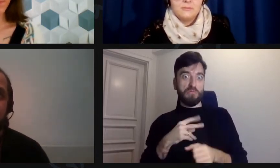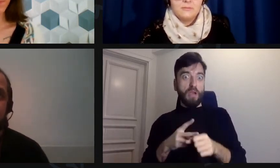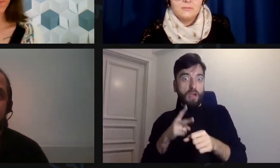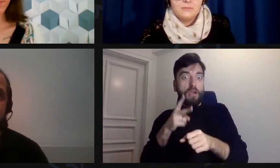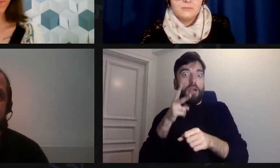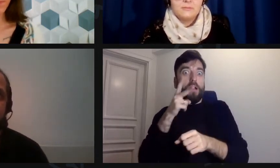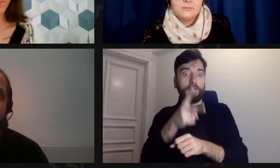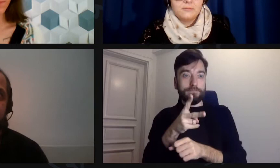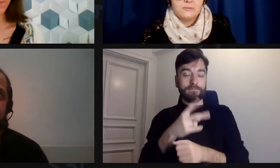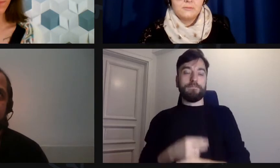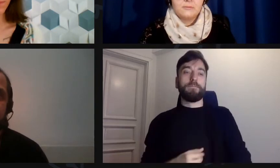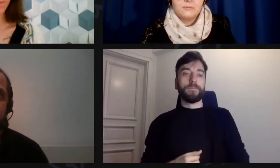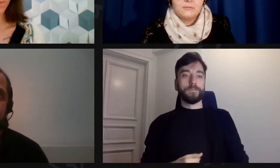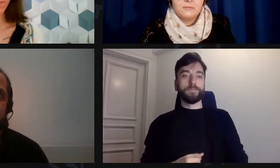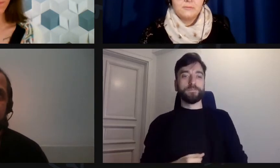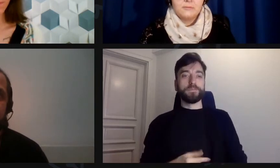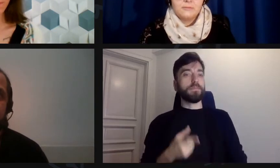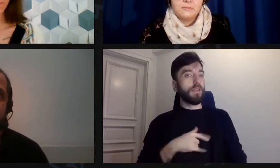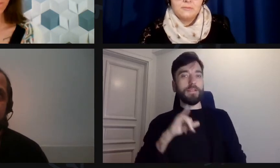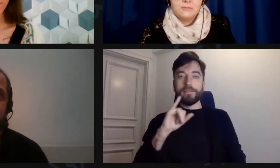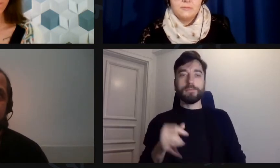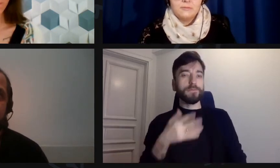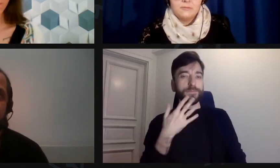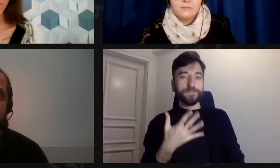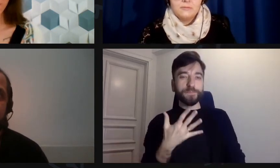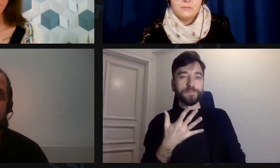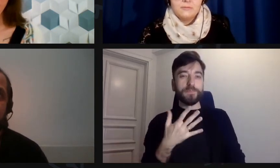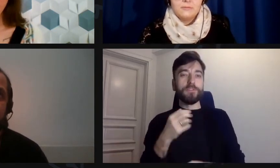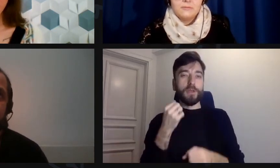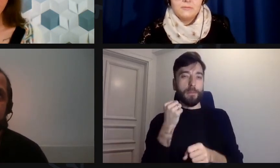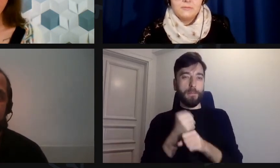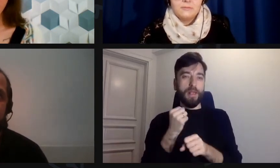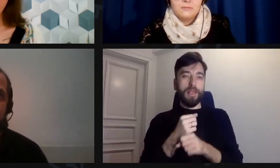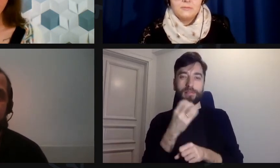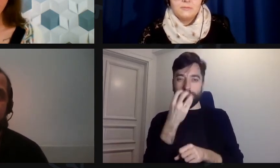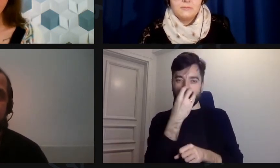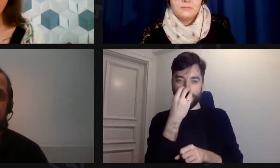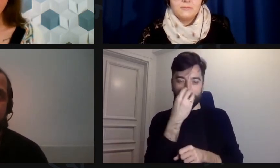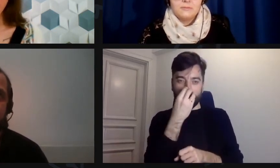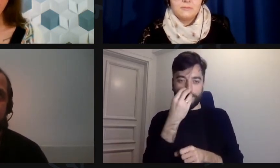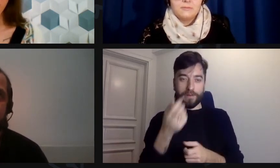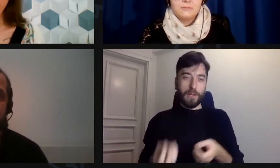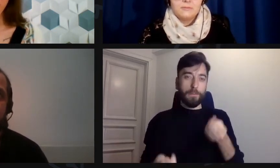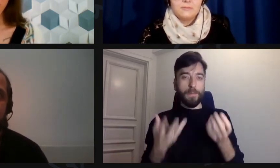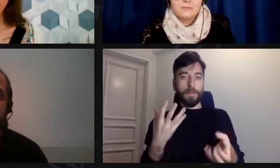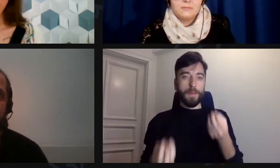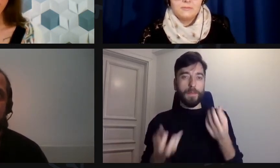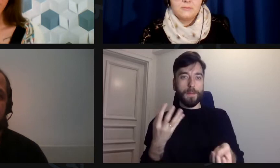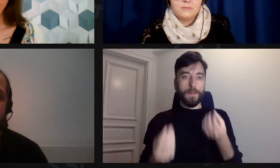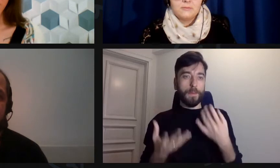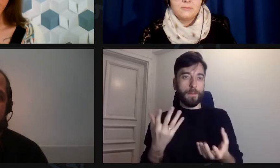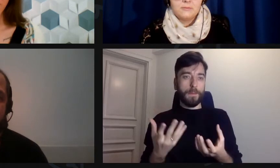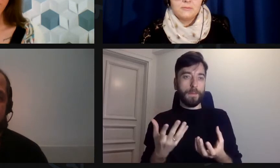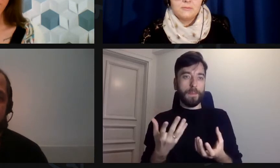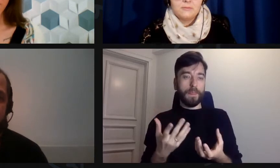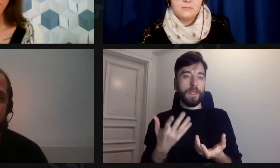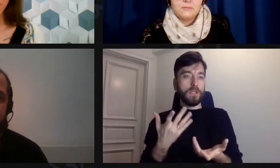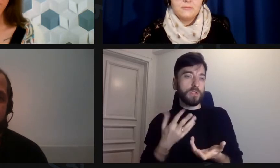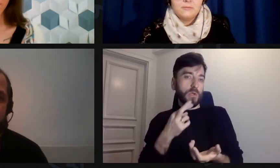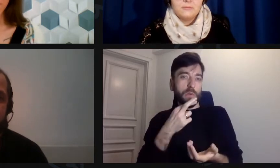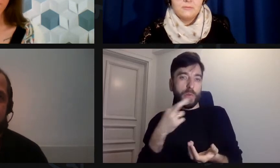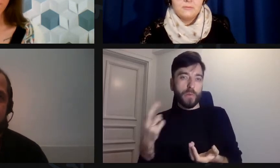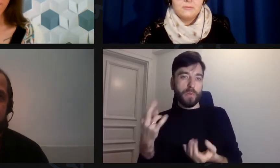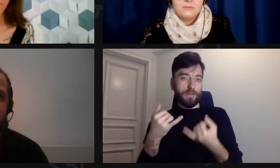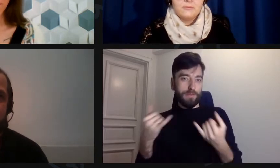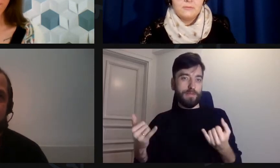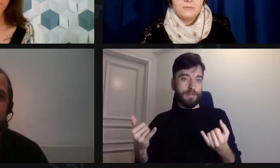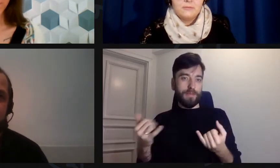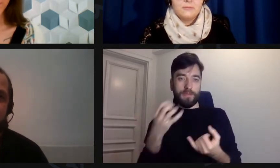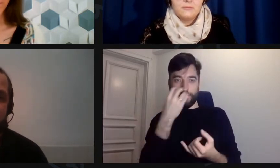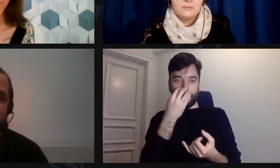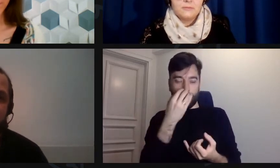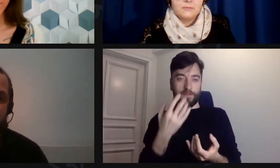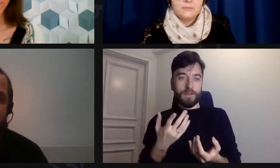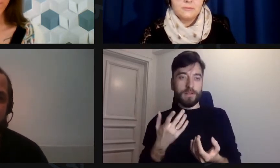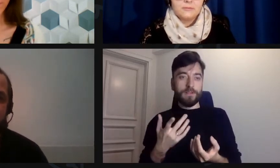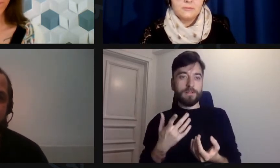Ja zawsze mówię, że praca w cyrku przy żonglowaniu czy przy innych rekwizytach to jest pasmo wiecznych sukcesów,